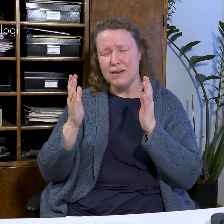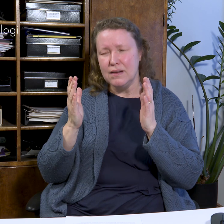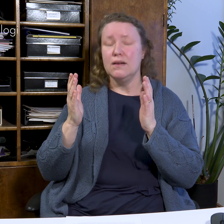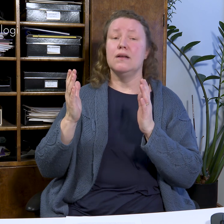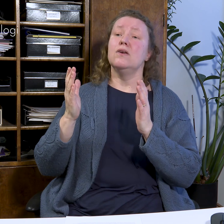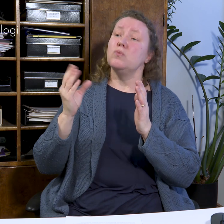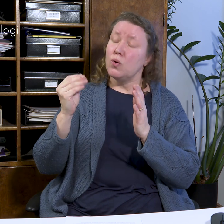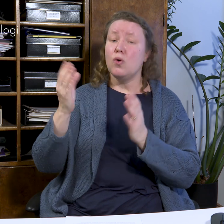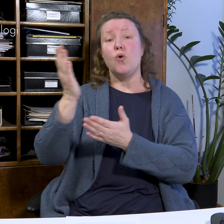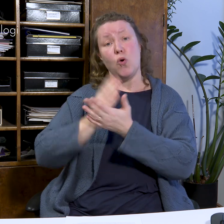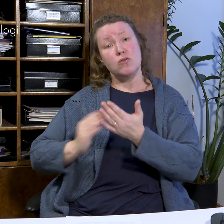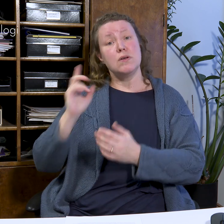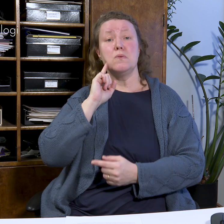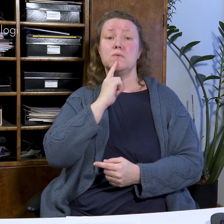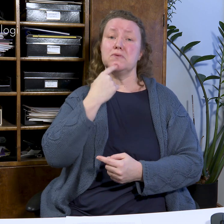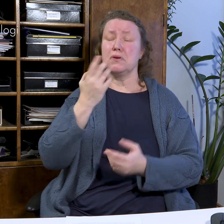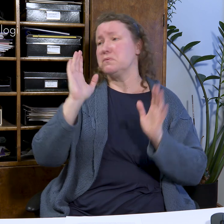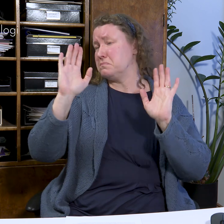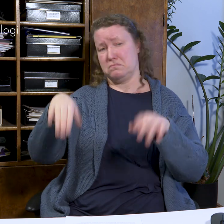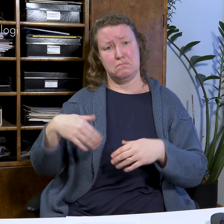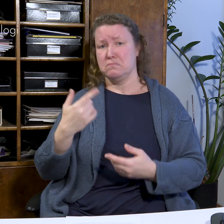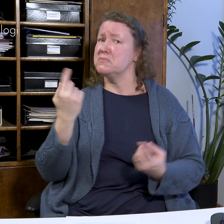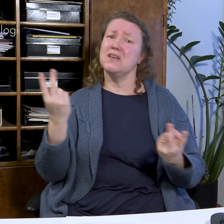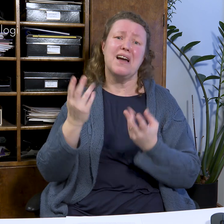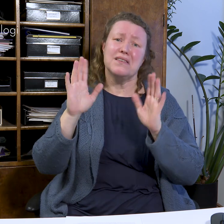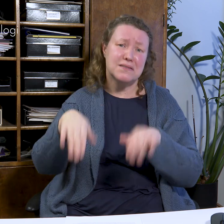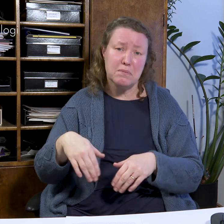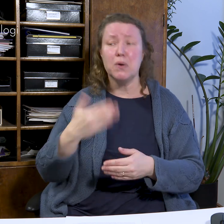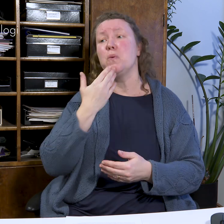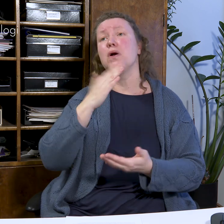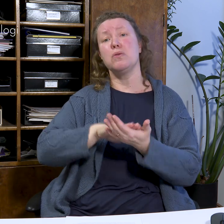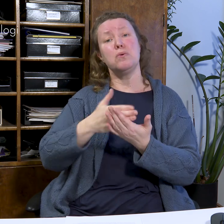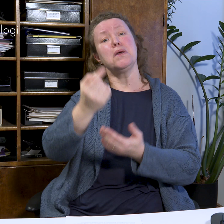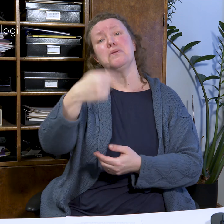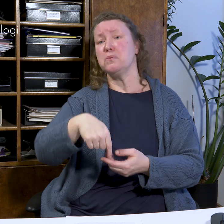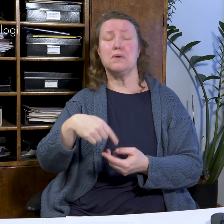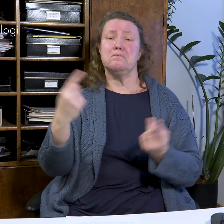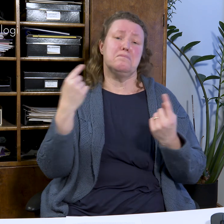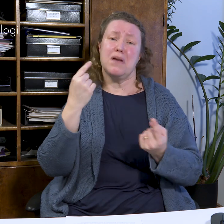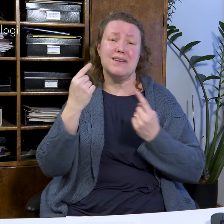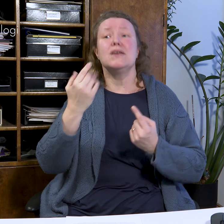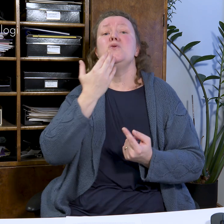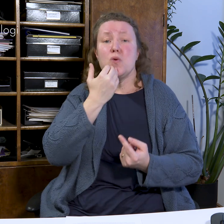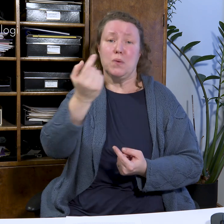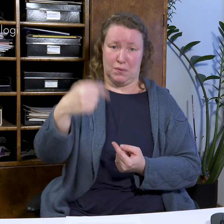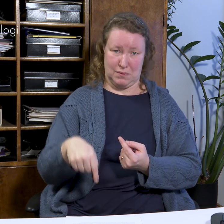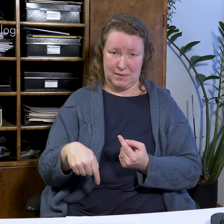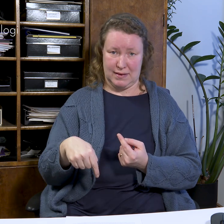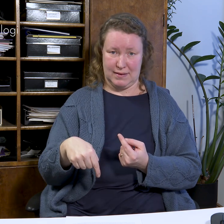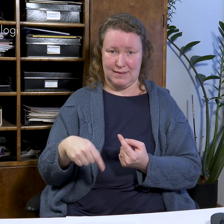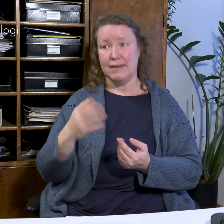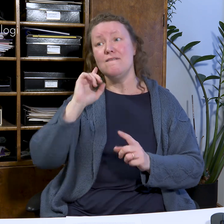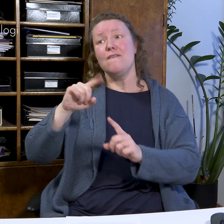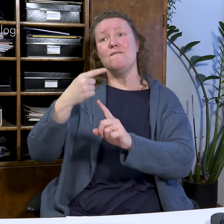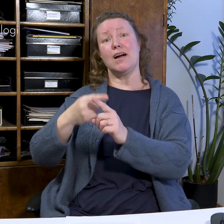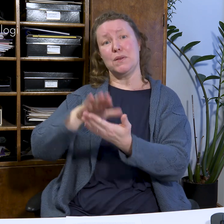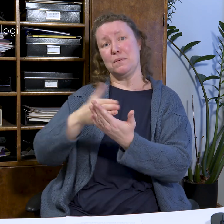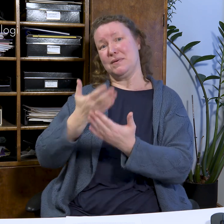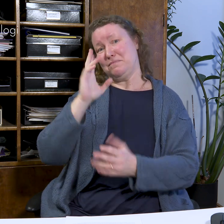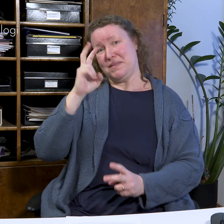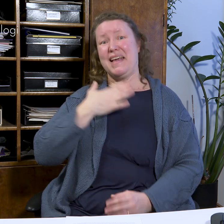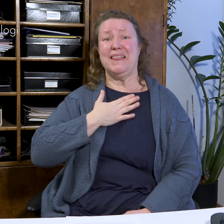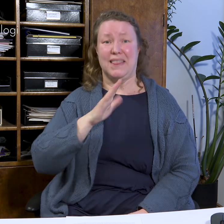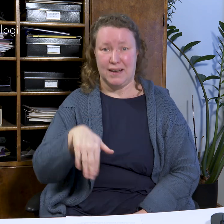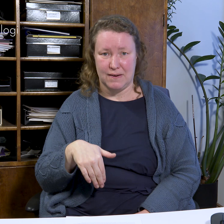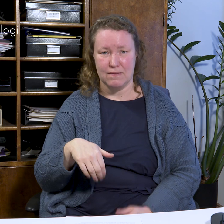Kaikki eivät toki tarvitse erityistä järjestelyä oman työelämänsä tarpeisiin, -